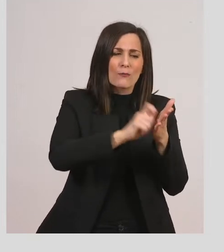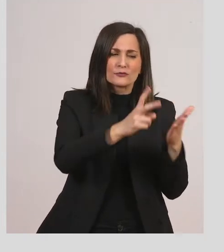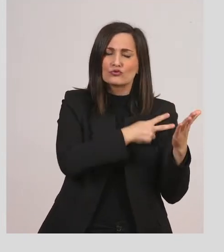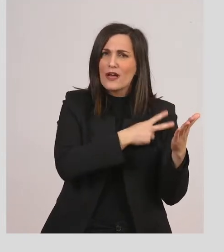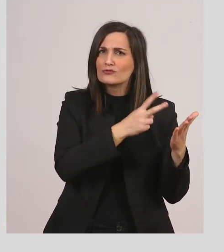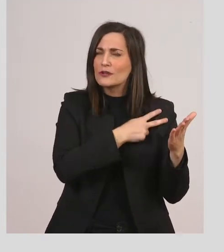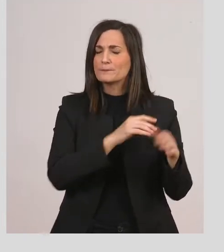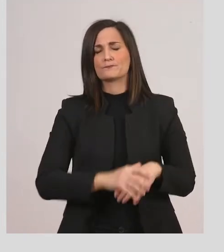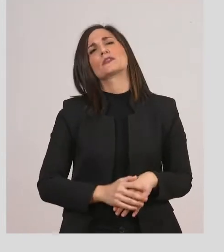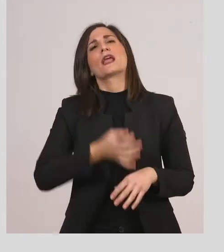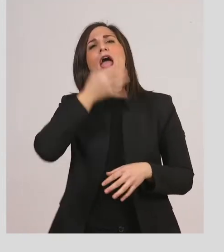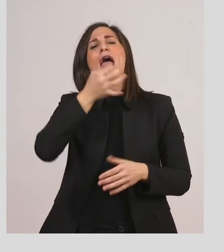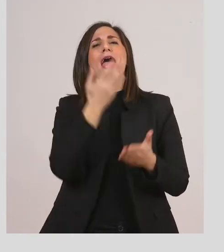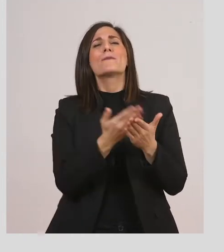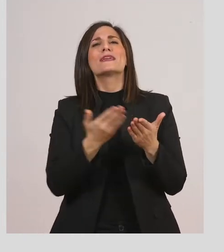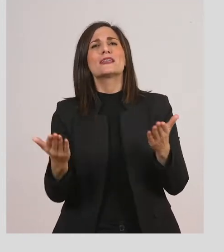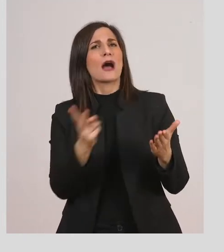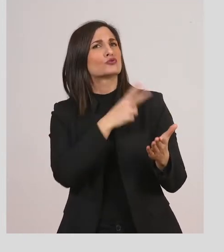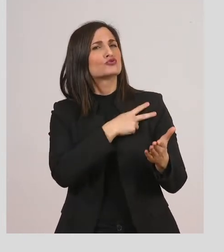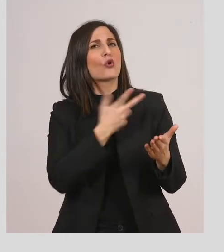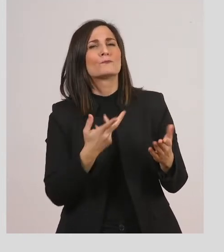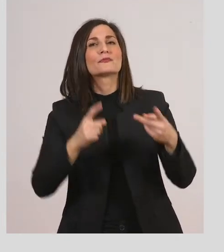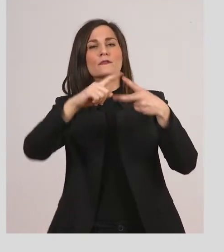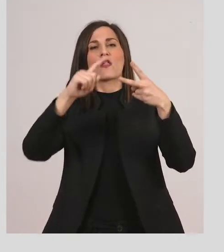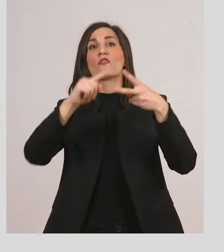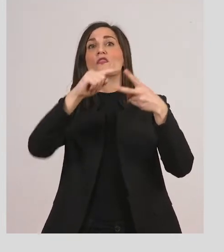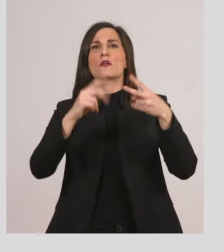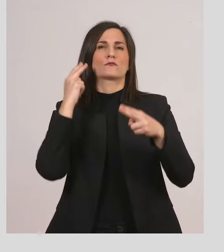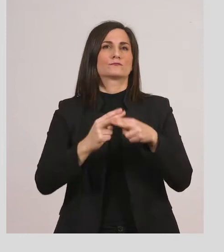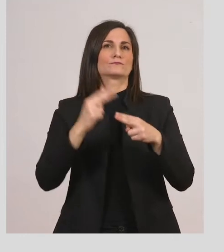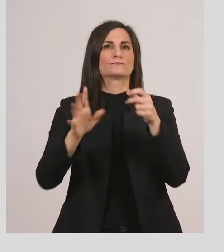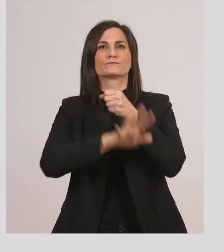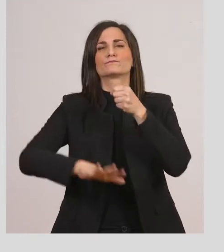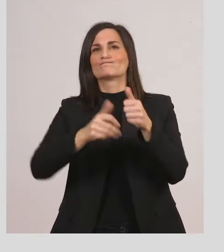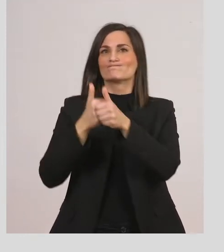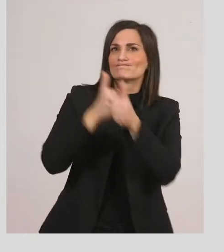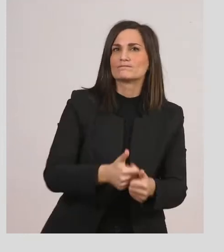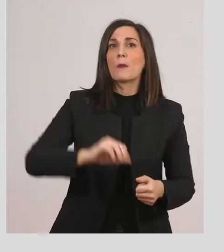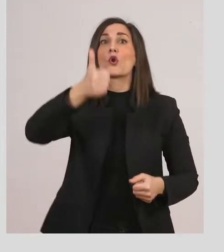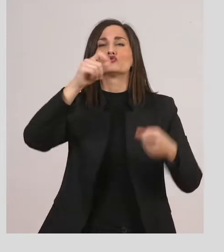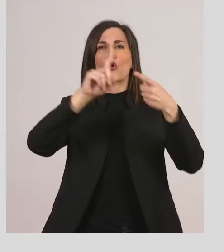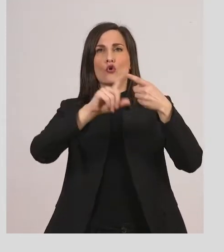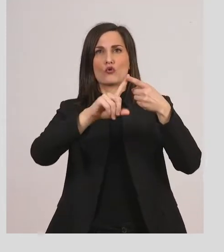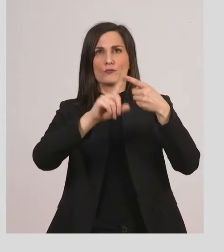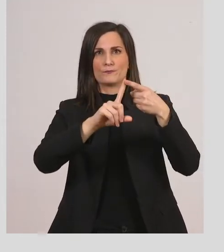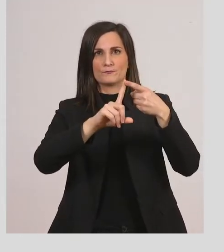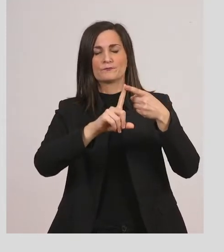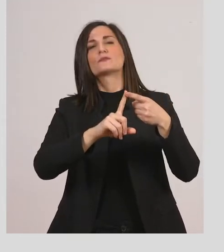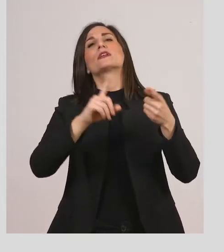Πότε, λοιπόν, ένα επιχείρημα είναι σωστό. Δύο είναι οι προϋποθέσεις. Και η πρώτη είναι η εξής: Το πρώτο είναι ότι πρέπει να λέει την αλήθεια.